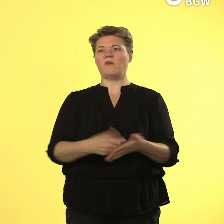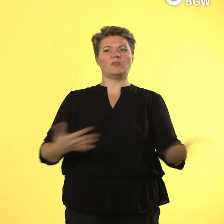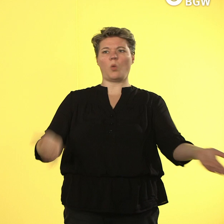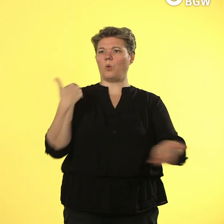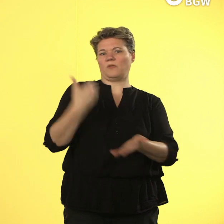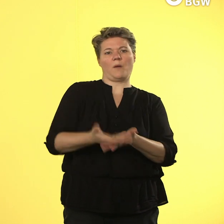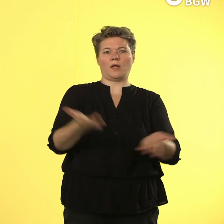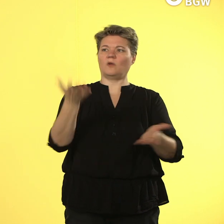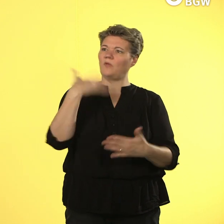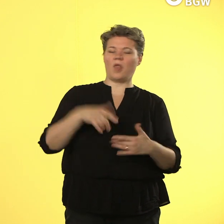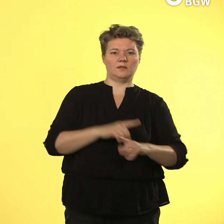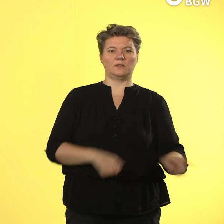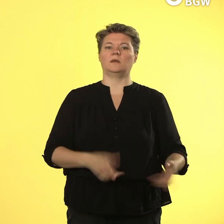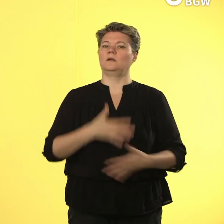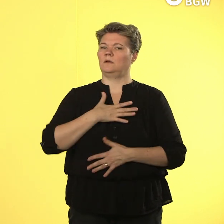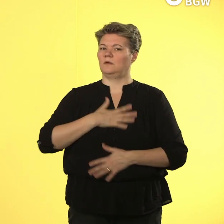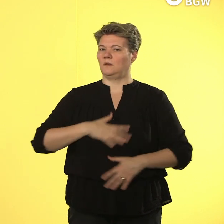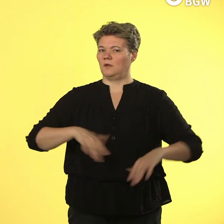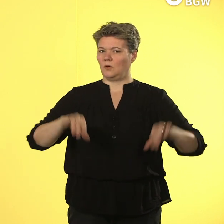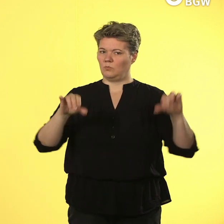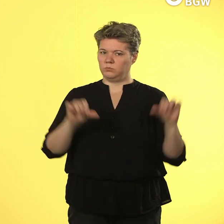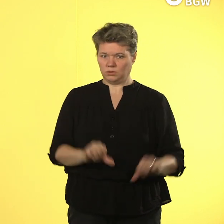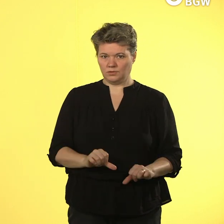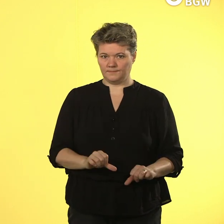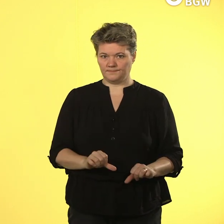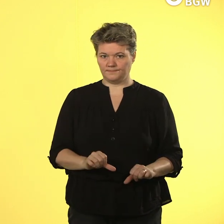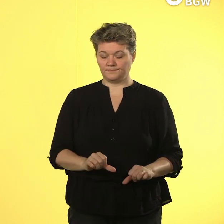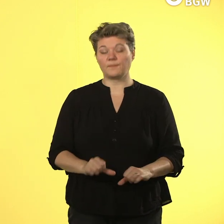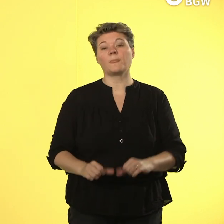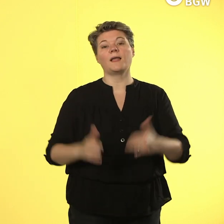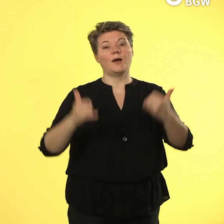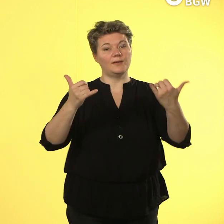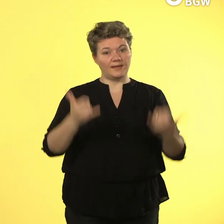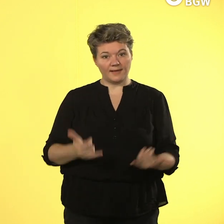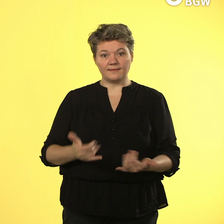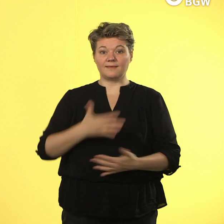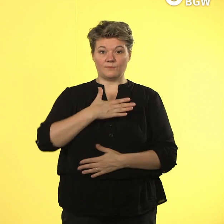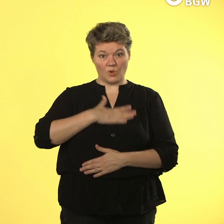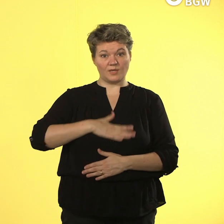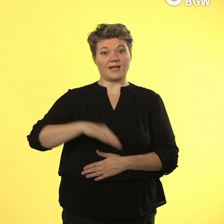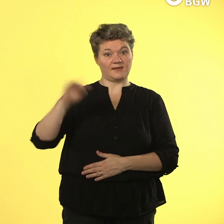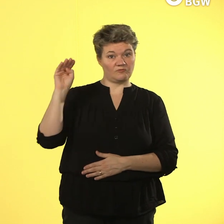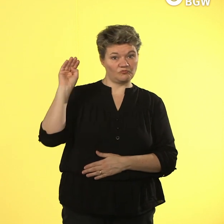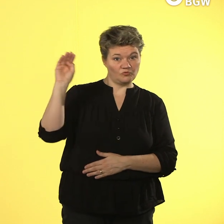und das ist meine Einladung an Sie, in Zukunft, die Arbeit wird ja nicht einfacher, der Veränderungsdruck,